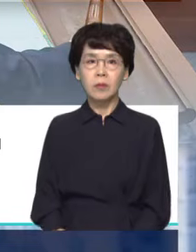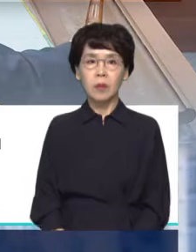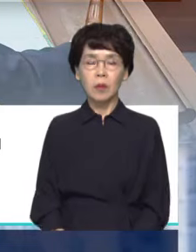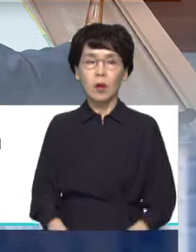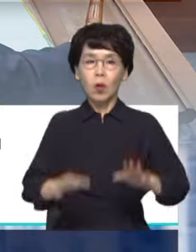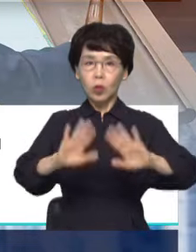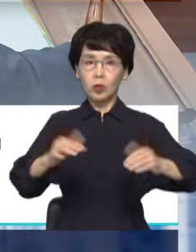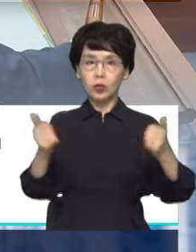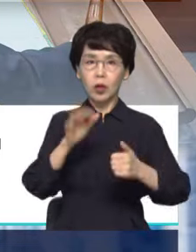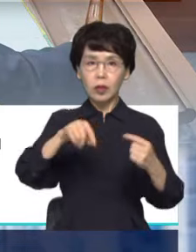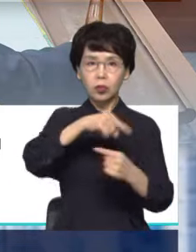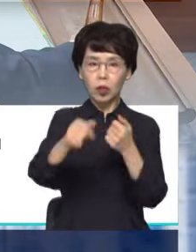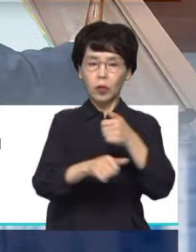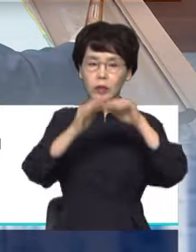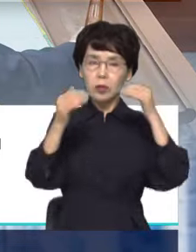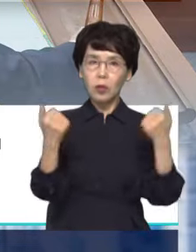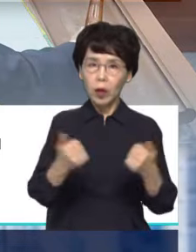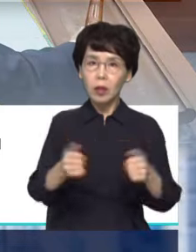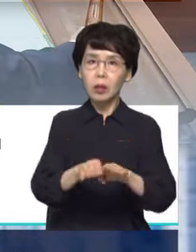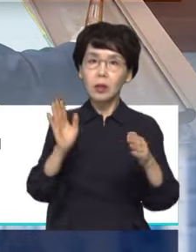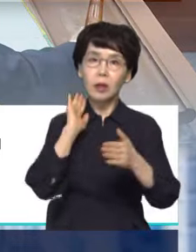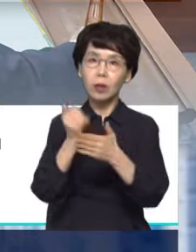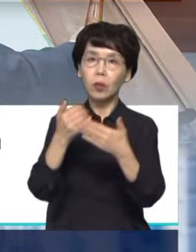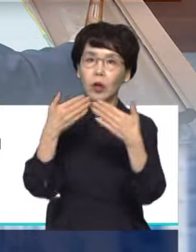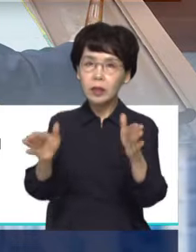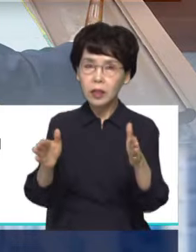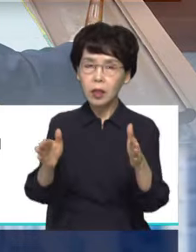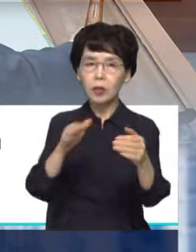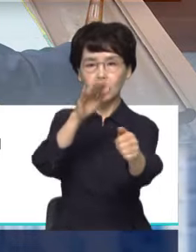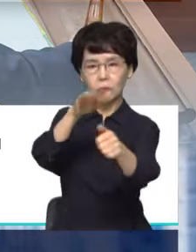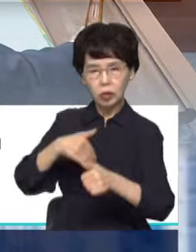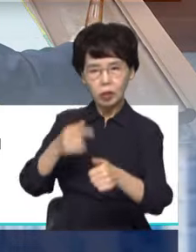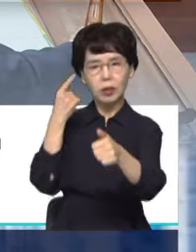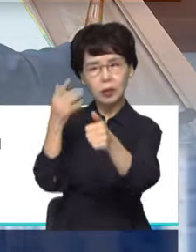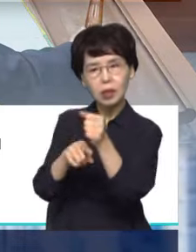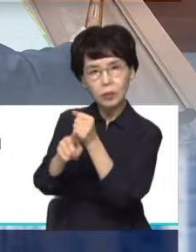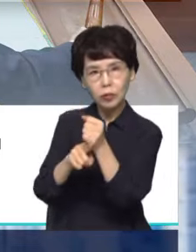(앵커) 오늘 국회에서는 운영위 전체회의가 열려서 대통령실을 상대로 현안 질의가 이뤄졌습니다. 국회 취재기자 연결하겠습니다.